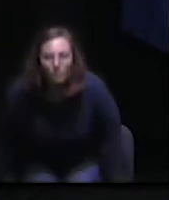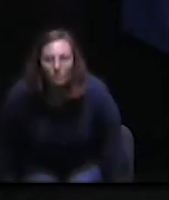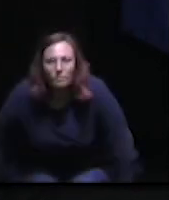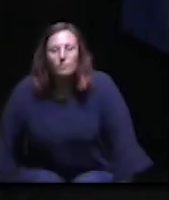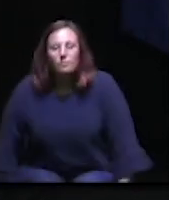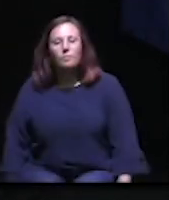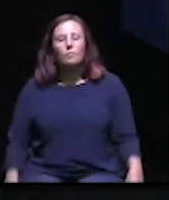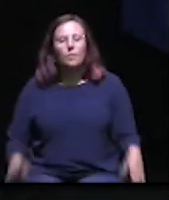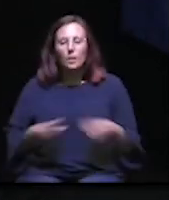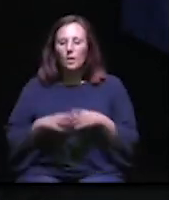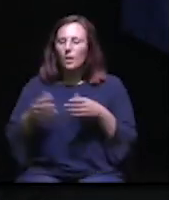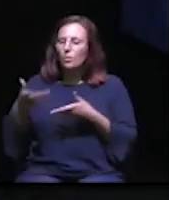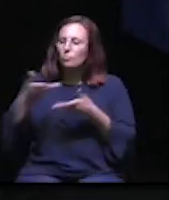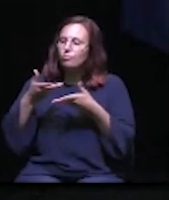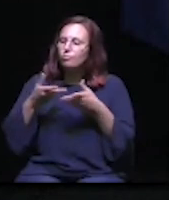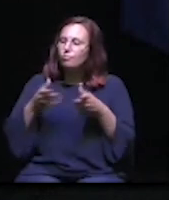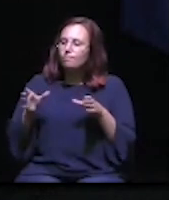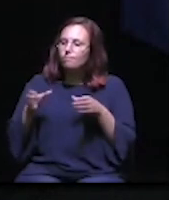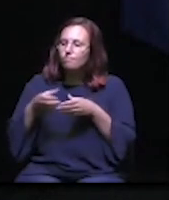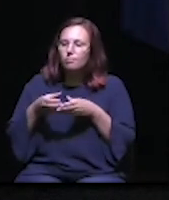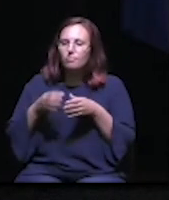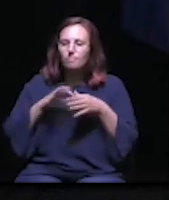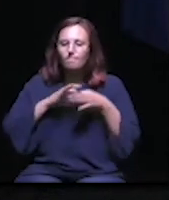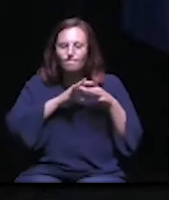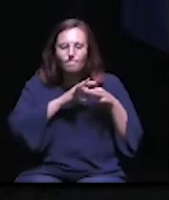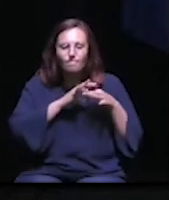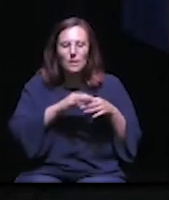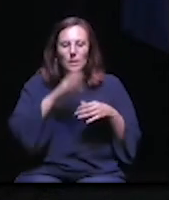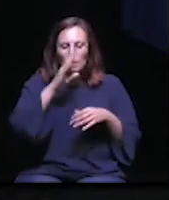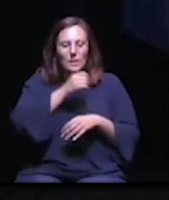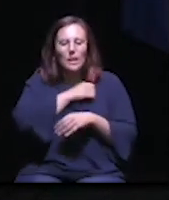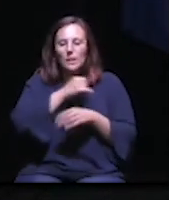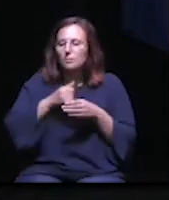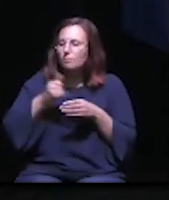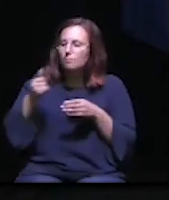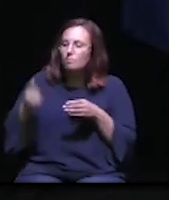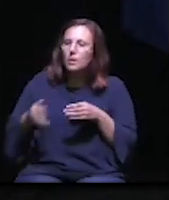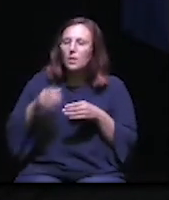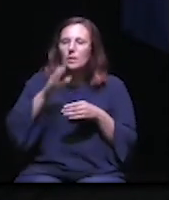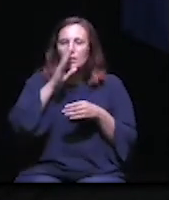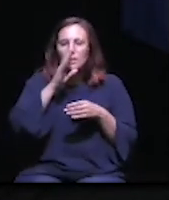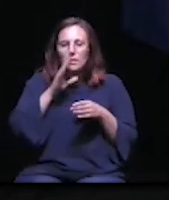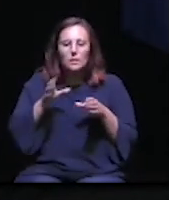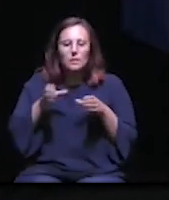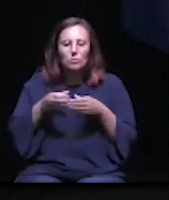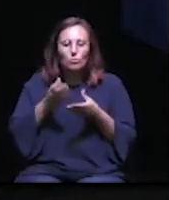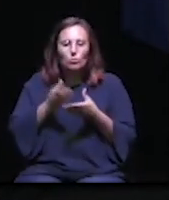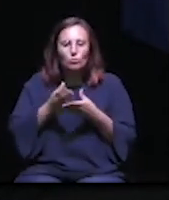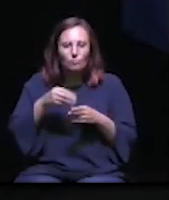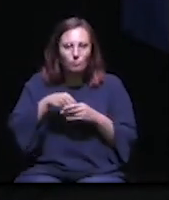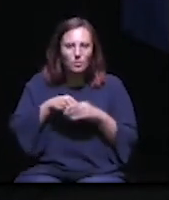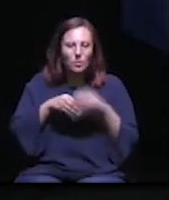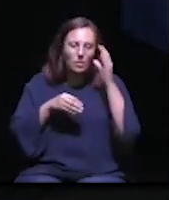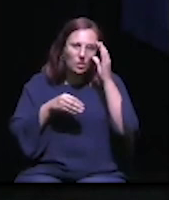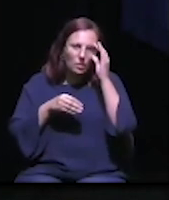é muito importante, sejam eles laços de vizinhança, sejam laços dentro da comunidade escolar, porque são estes laços que ajudam a combater a solidão,